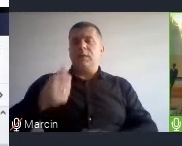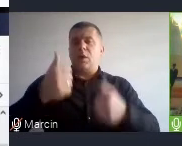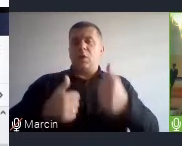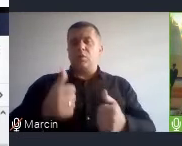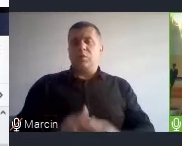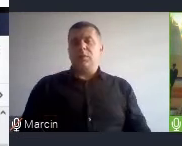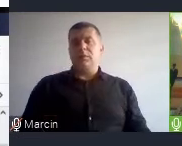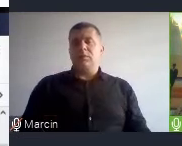kiedy jest to wymagane.